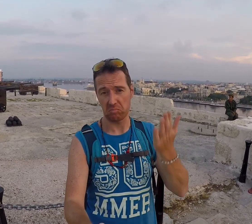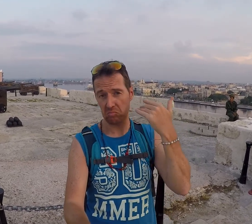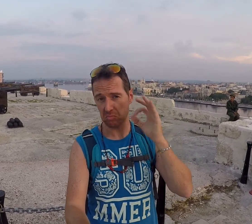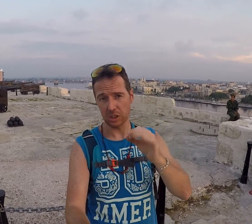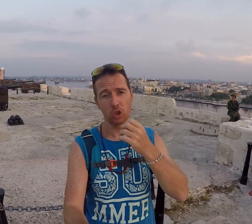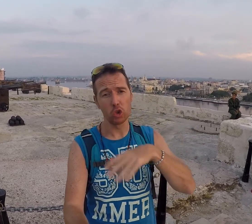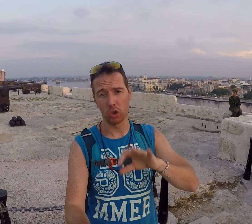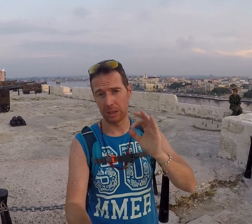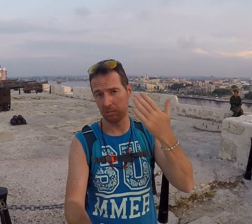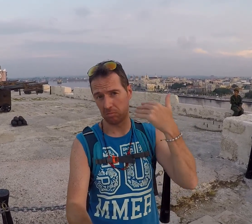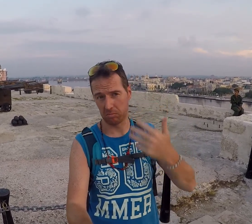Así fue la historia